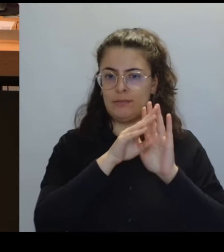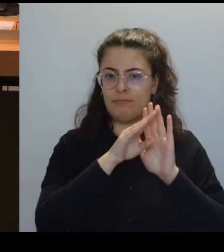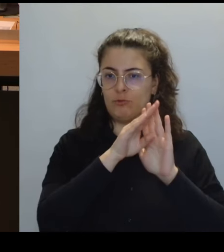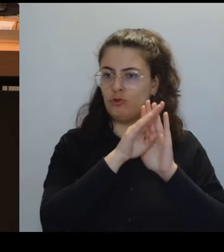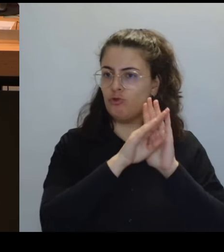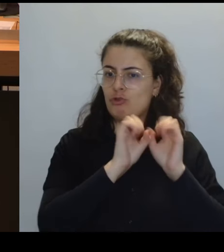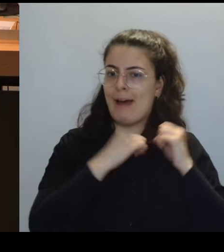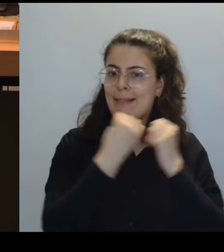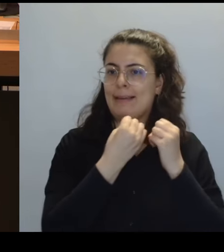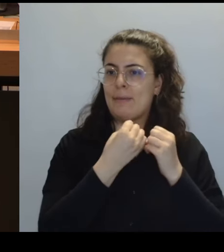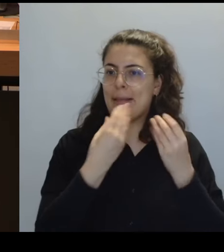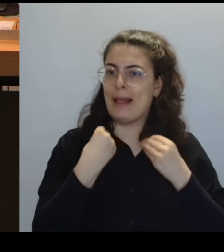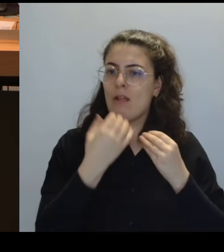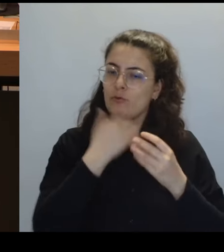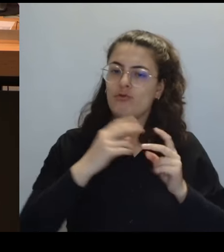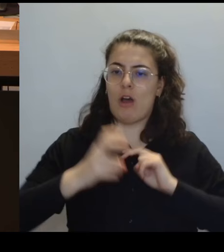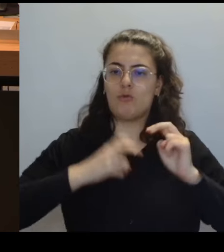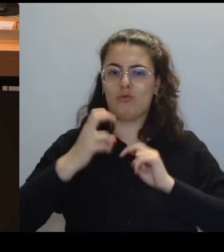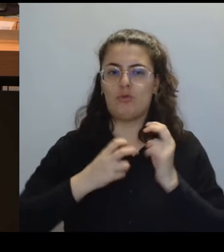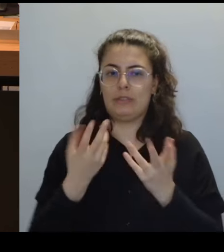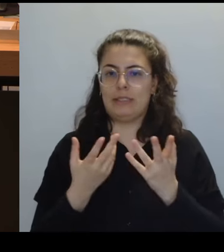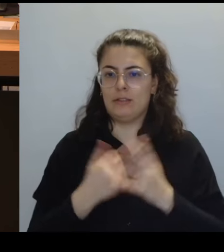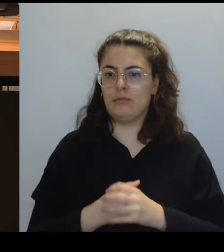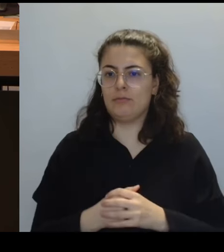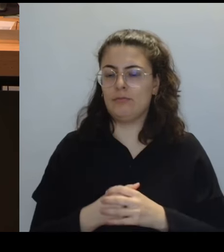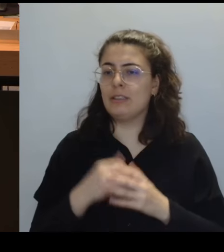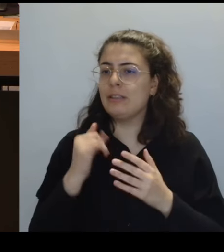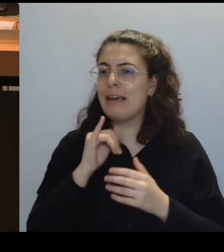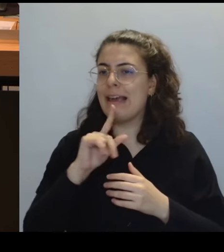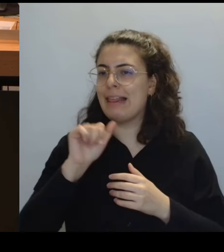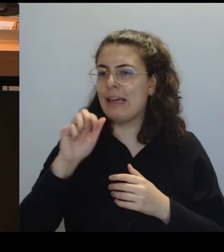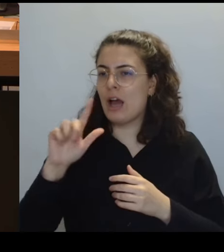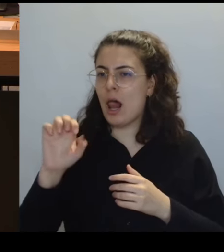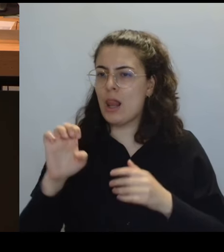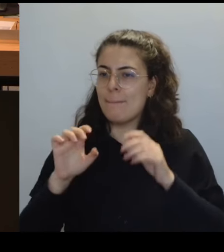funktioniert, hat gezeigt, als die Bundesinnenministerin Faeser,